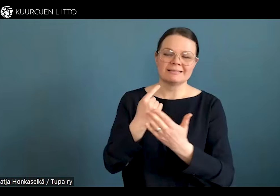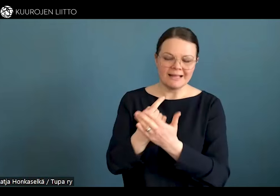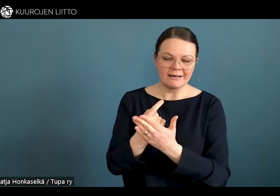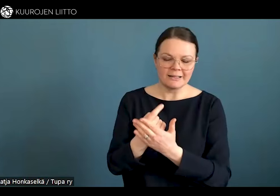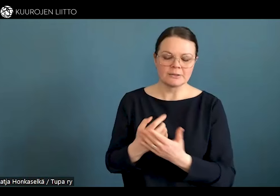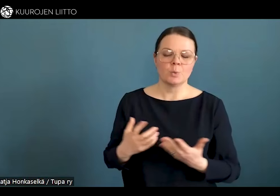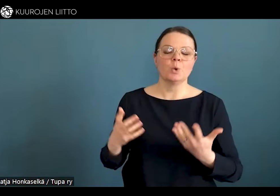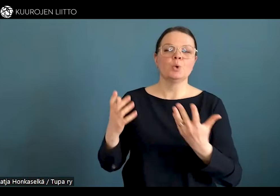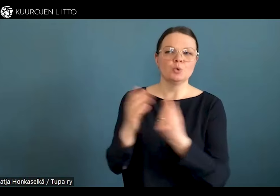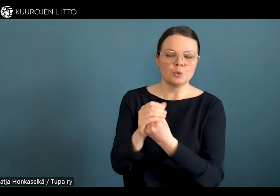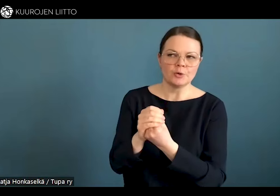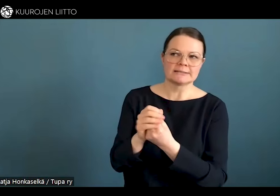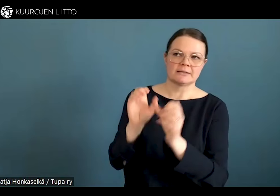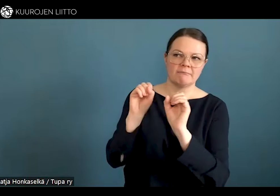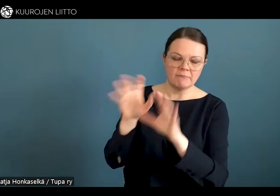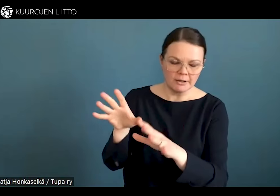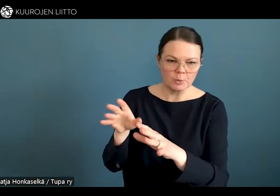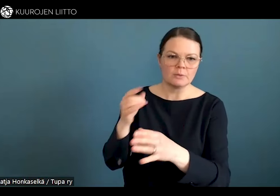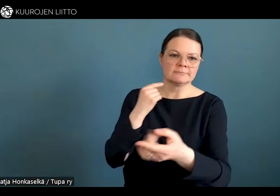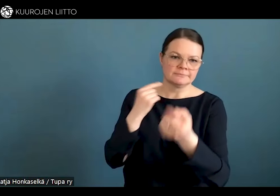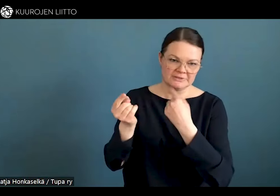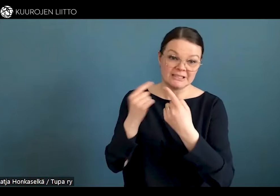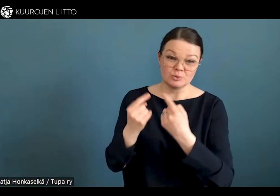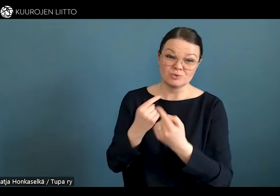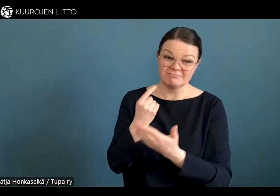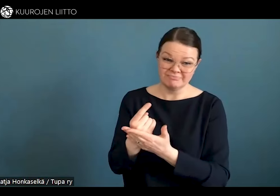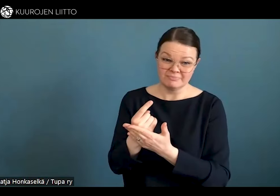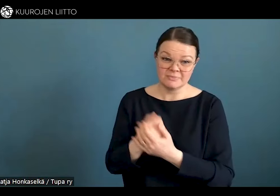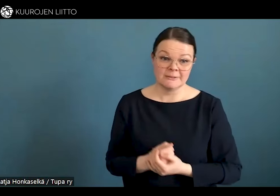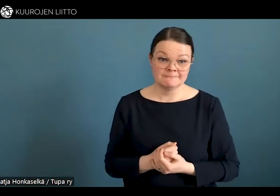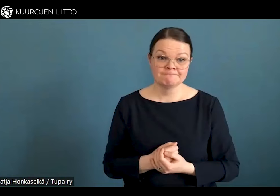On tärkeää, että vaikutamme ja käymme asiasta keskustelua yhdessä.